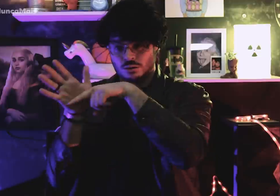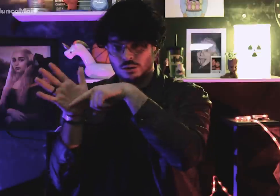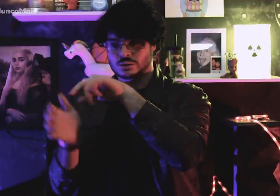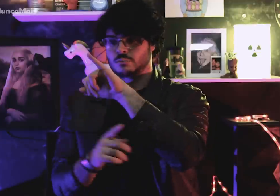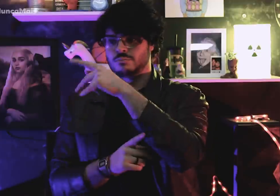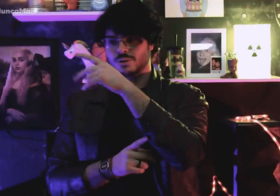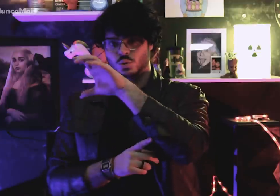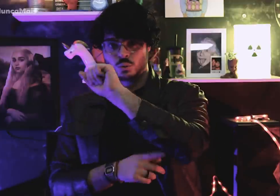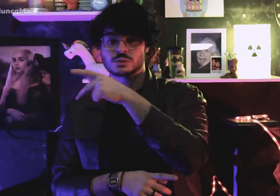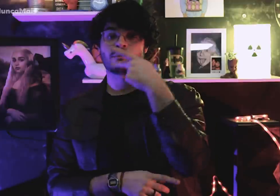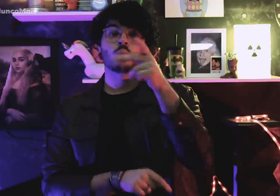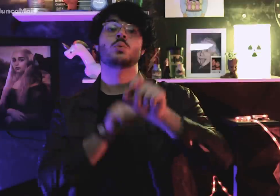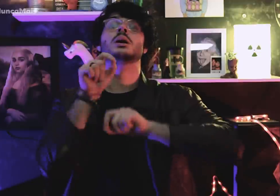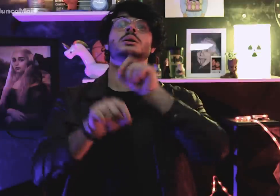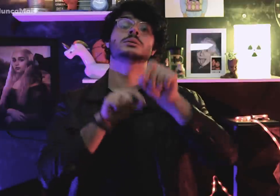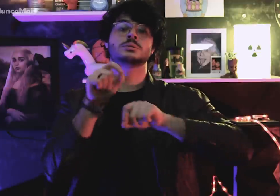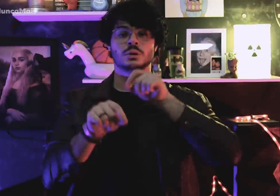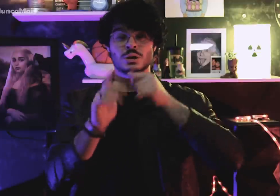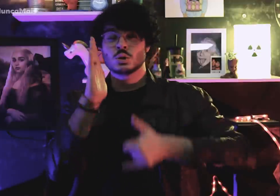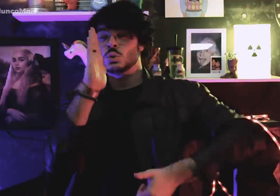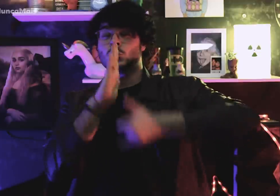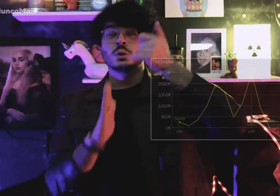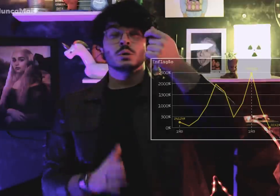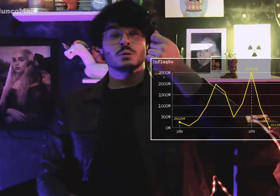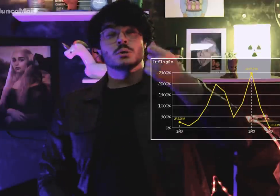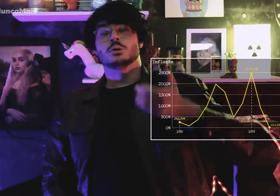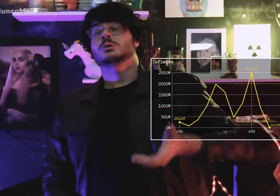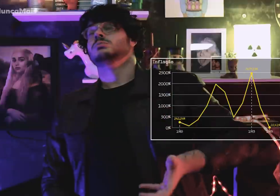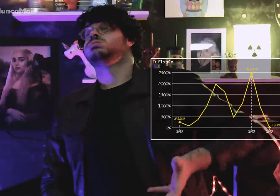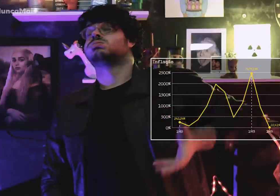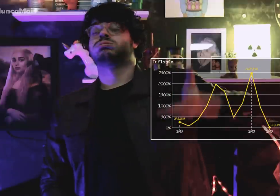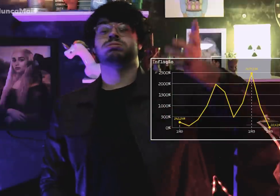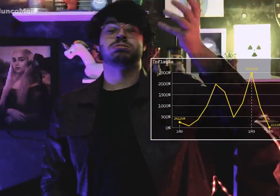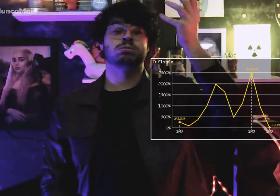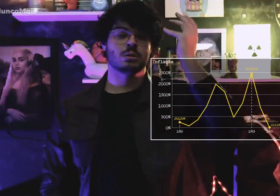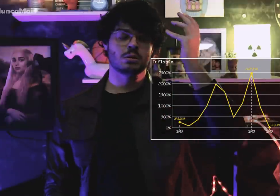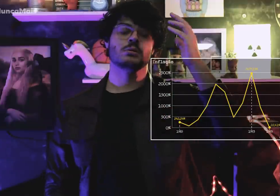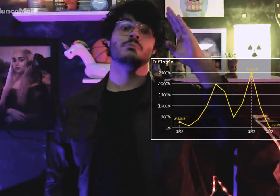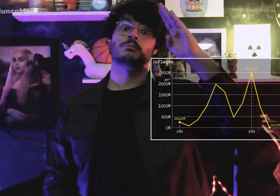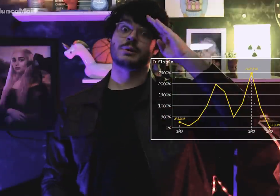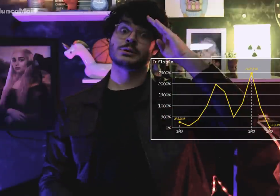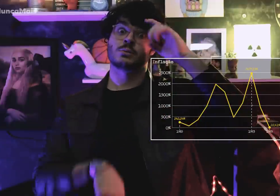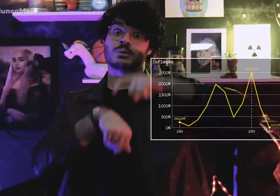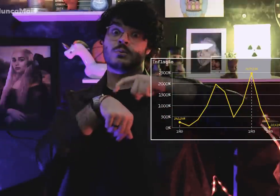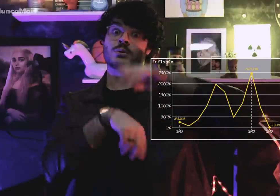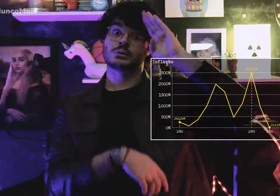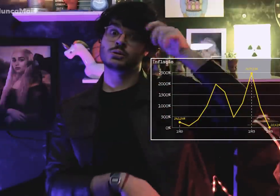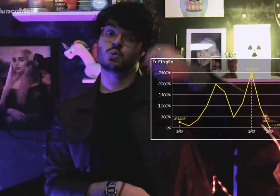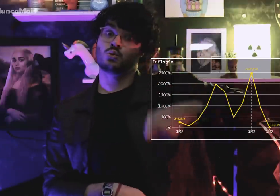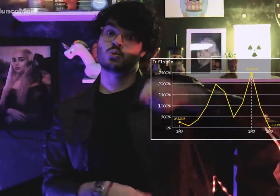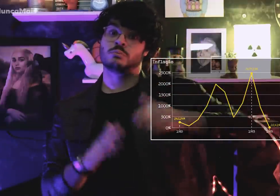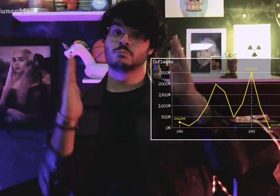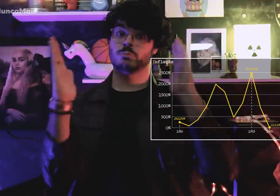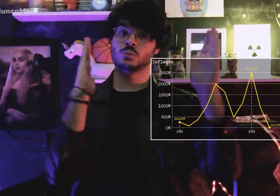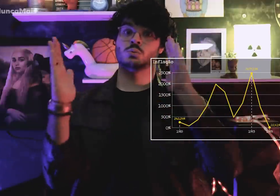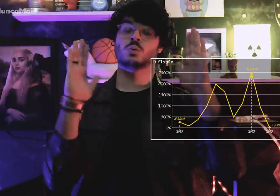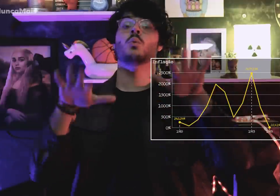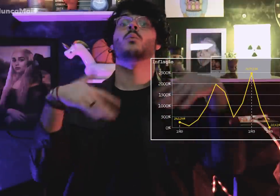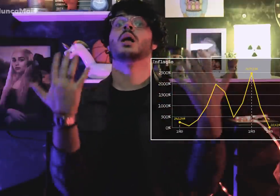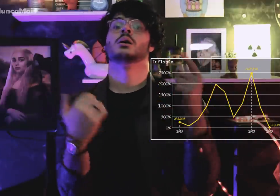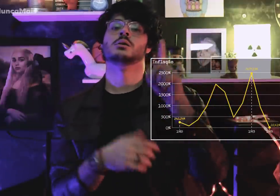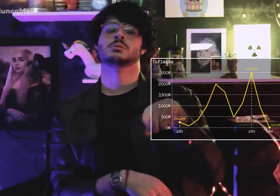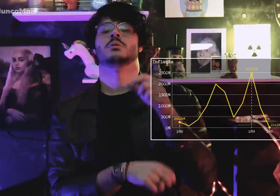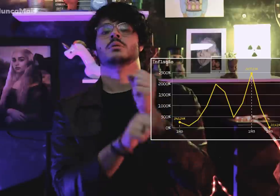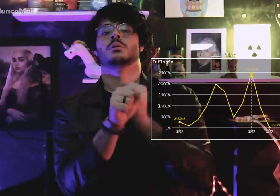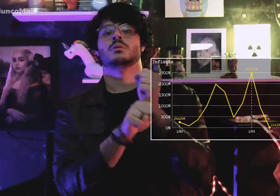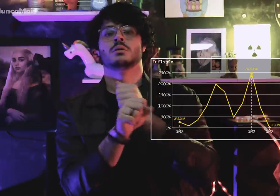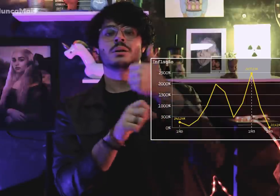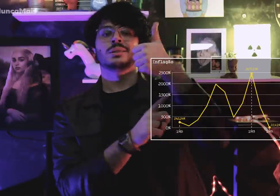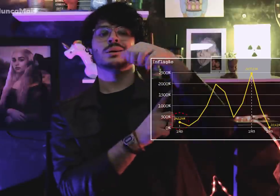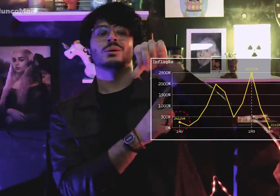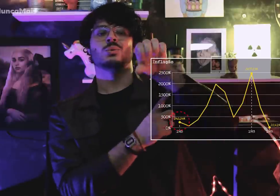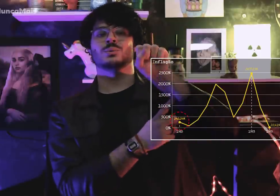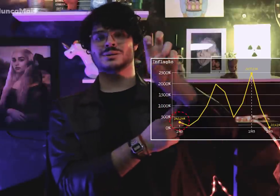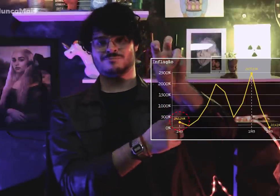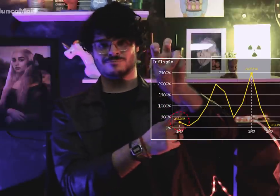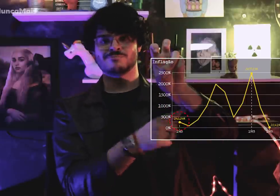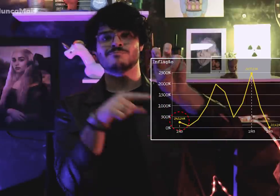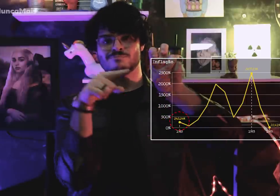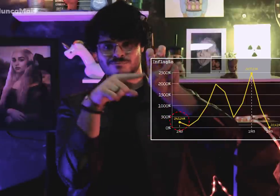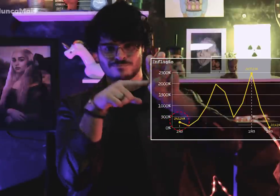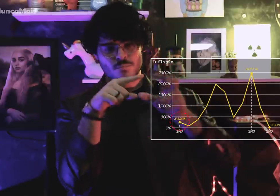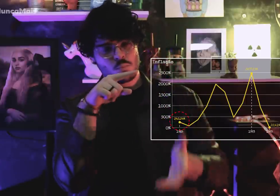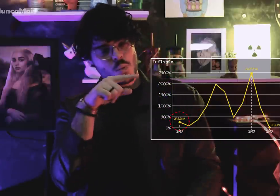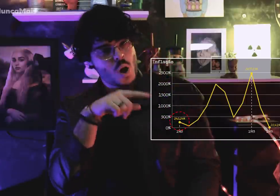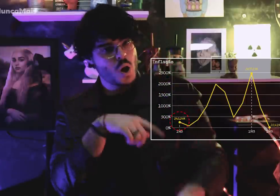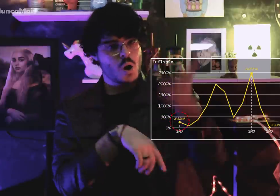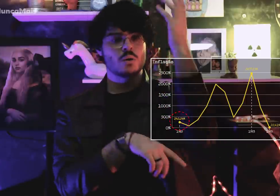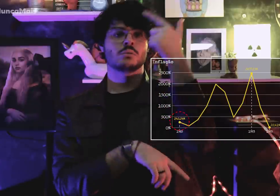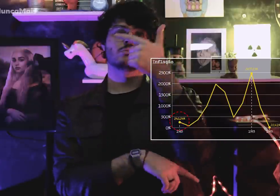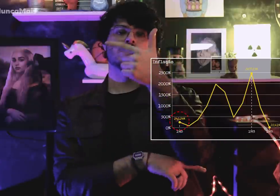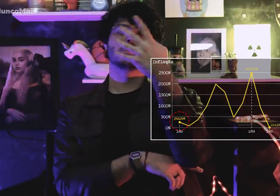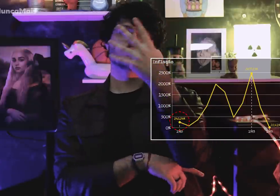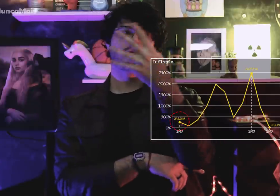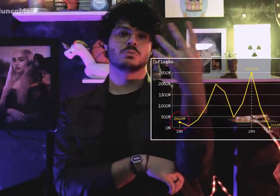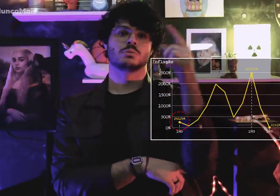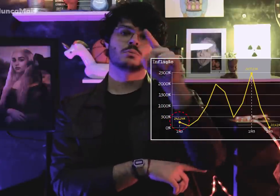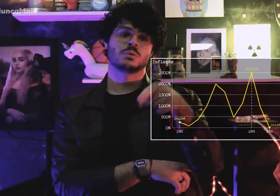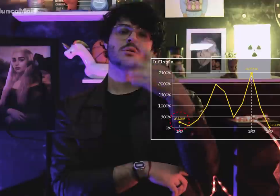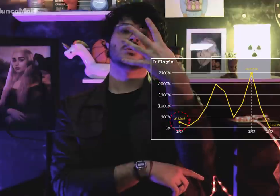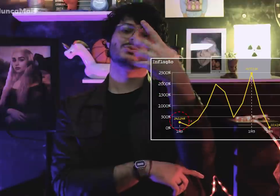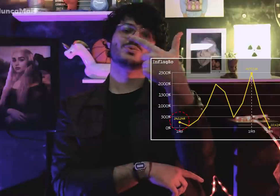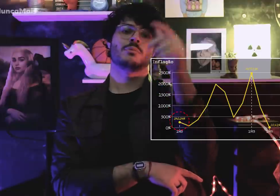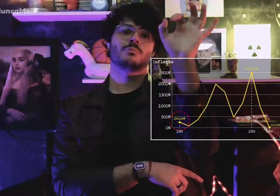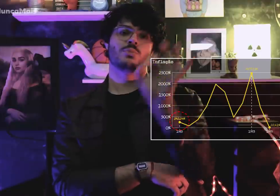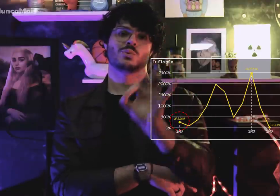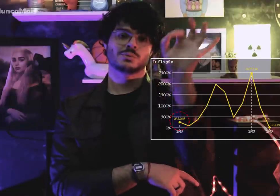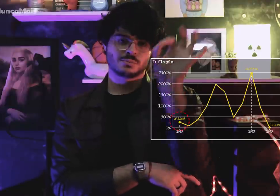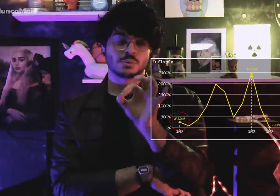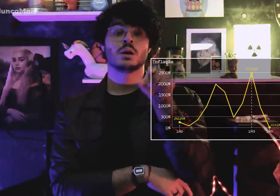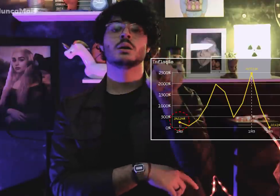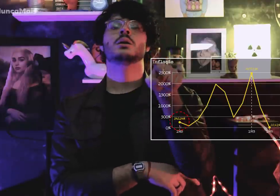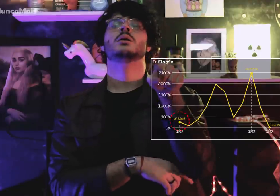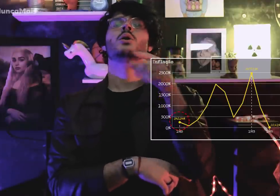Segundo o IPCA, a inflação mais alta do regime militar foi de 242,24% em 1985,